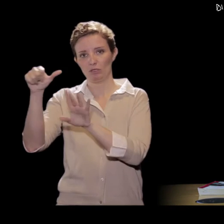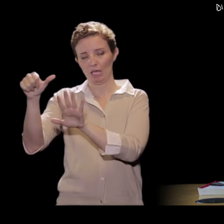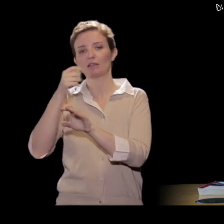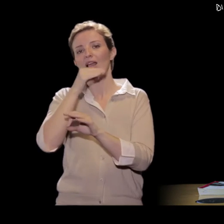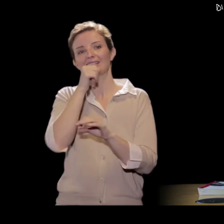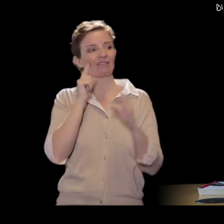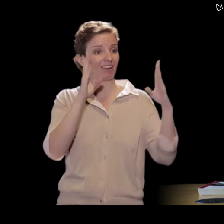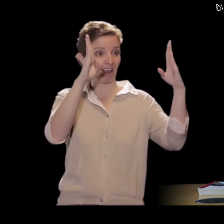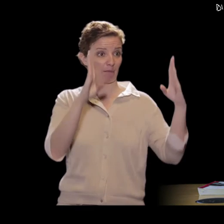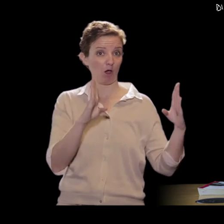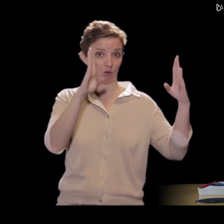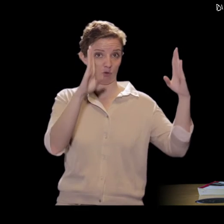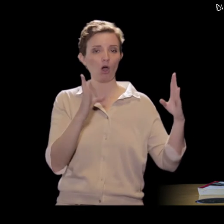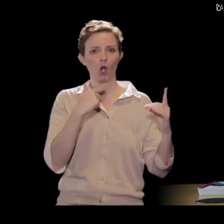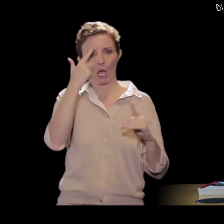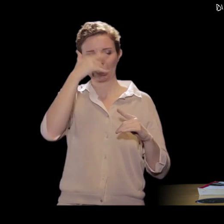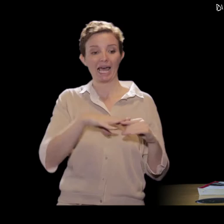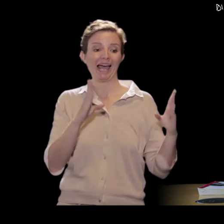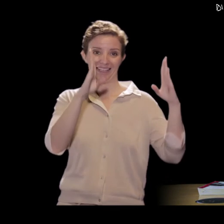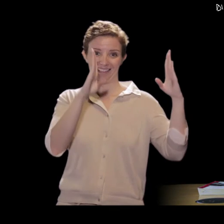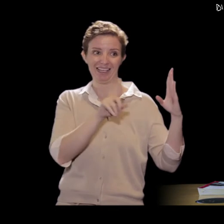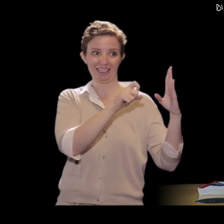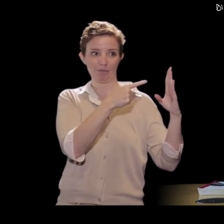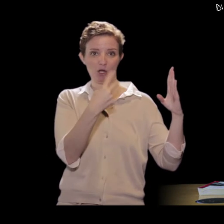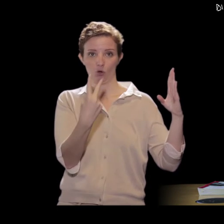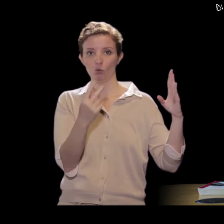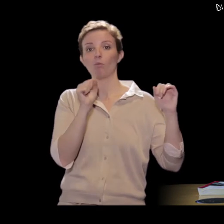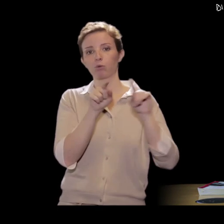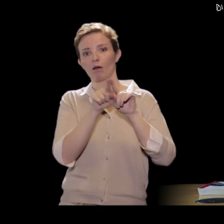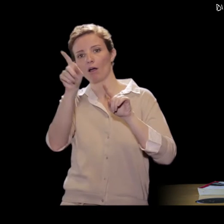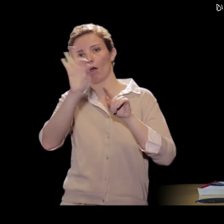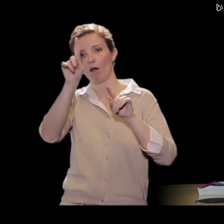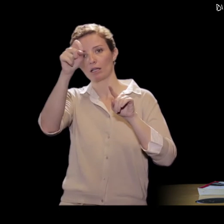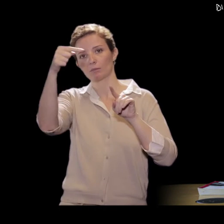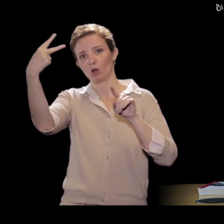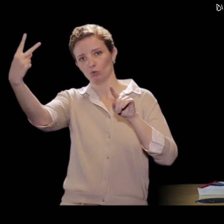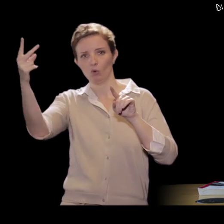Il modulo di x-2 può restituirci x-2 o -x+2